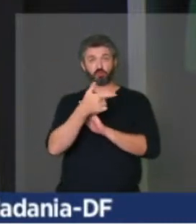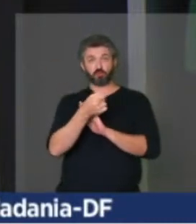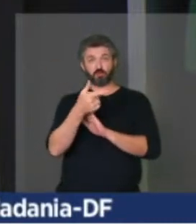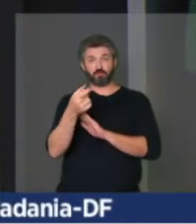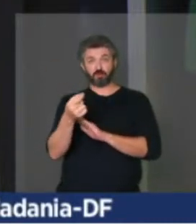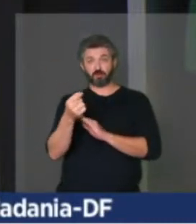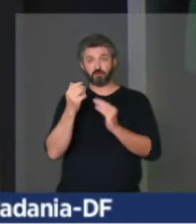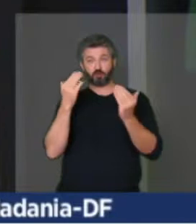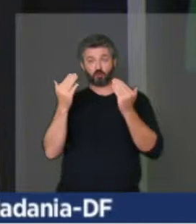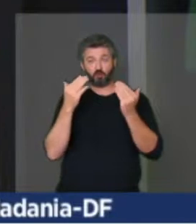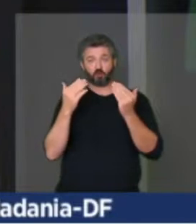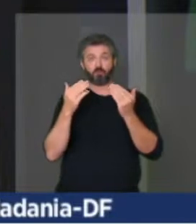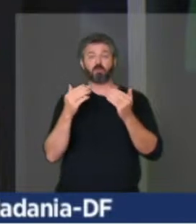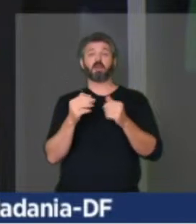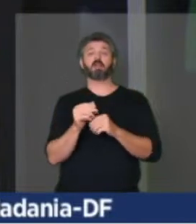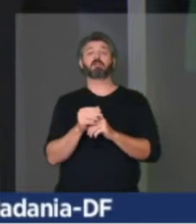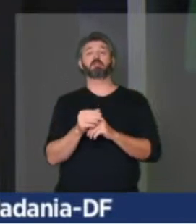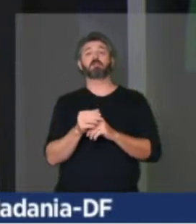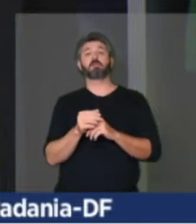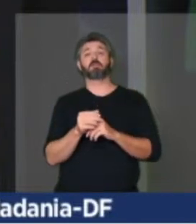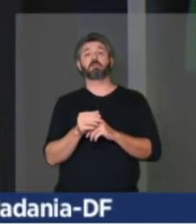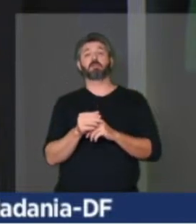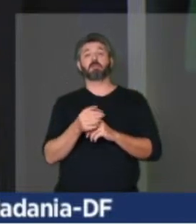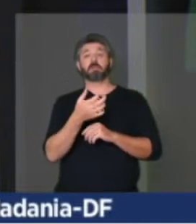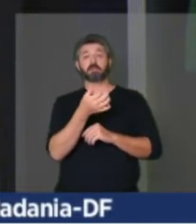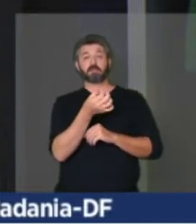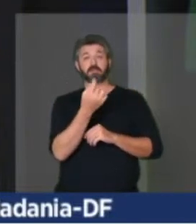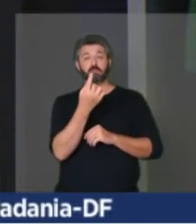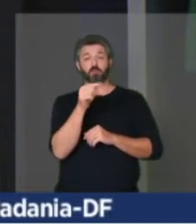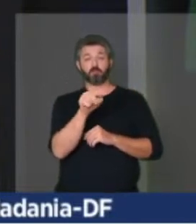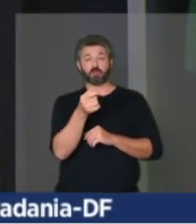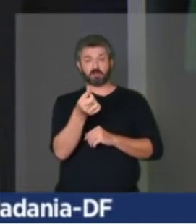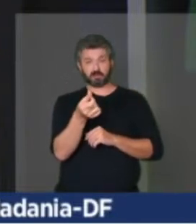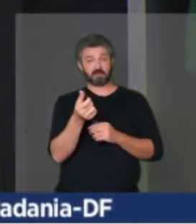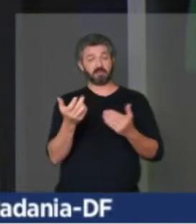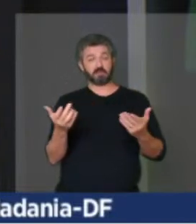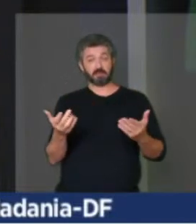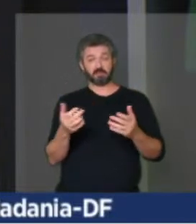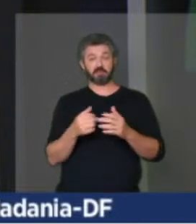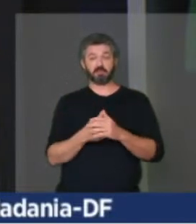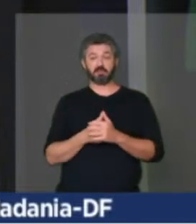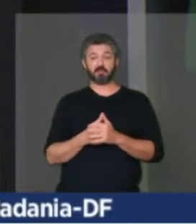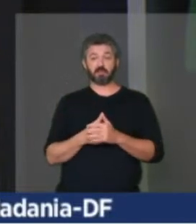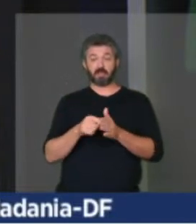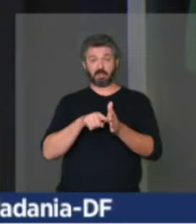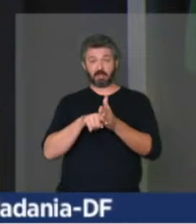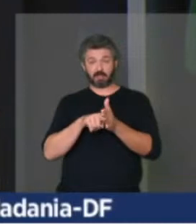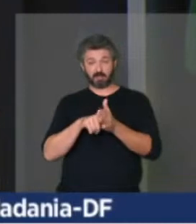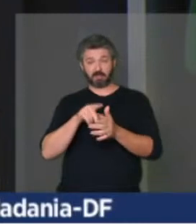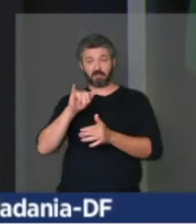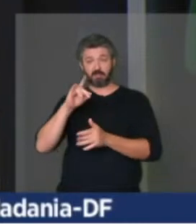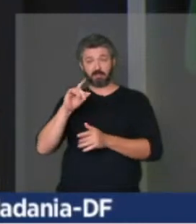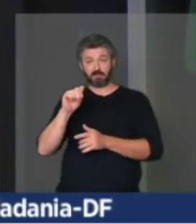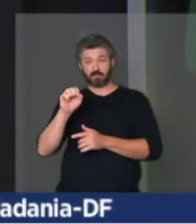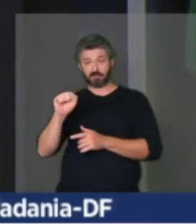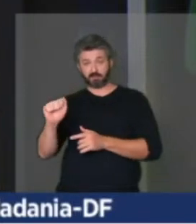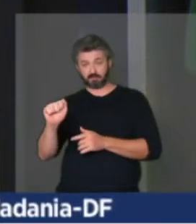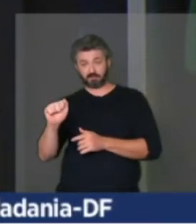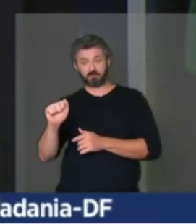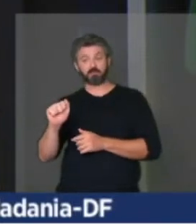QUE FOI DE 61.1. SEGUNDO O ESTUDO DA IDO ASA, PUBLICADO NO PERÍODO, NO OXFORD A QUE DÊEM ICO, A UNIVERSIDADE DE